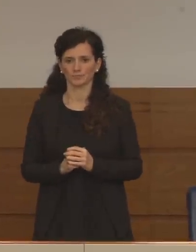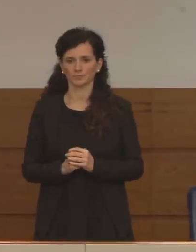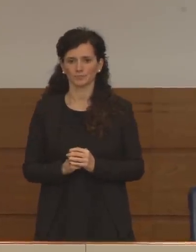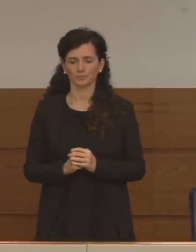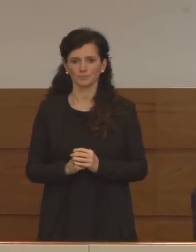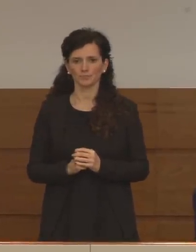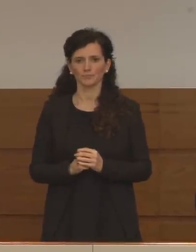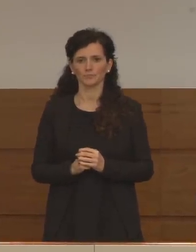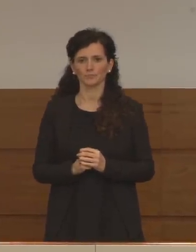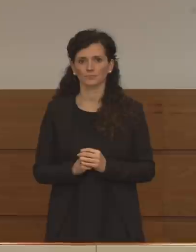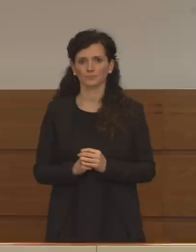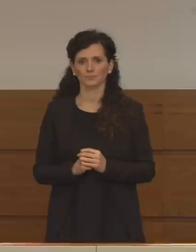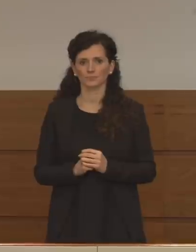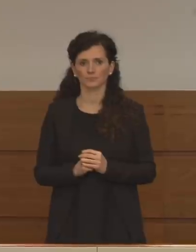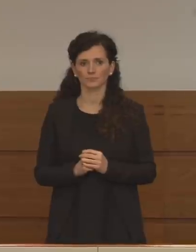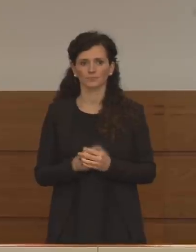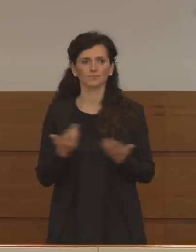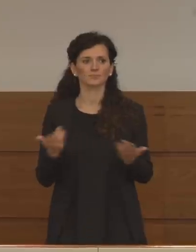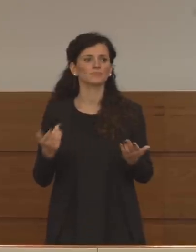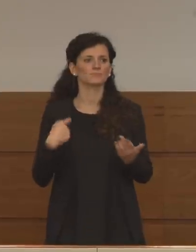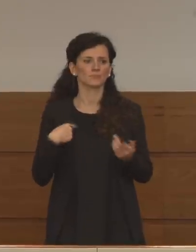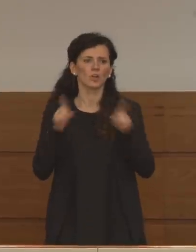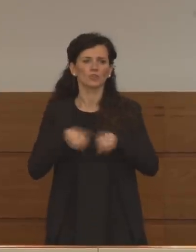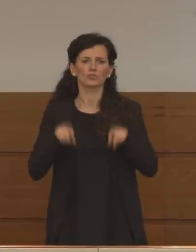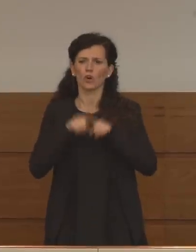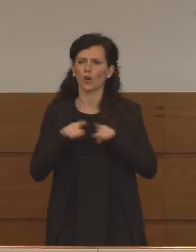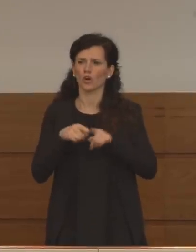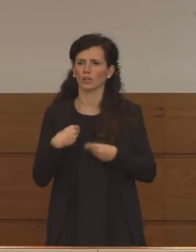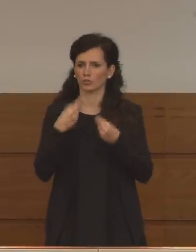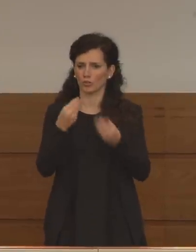Ovviamente vi daremo la distribuzione del dettaglio come tutti i